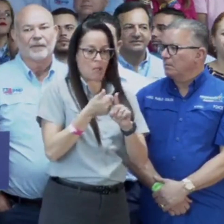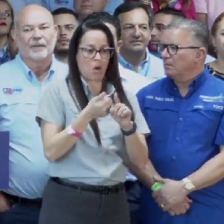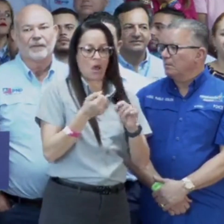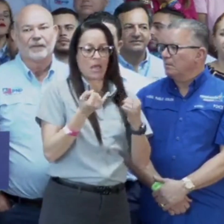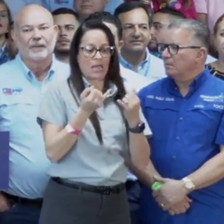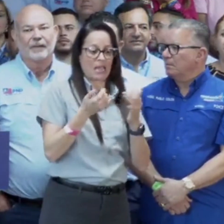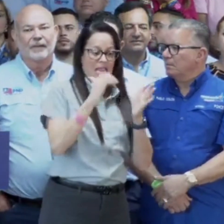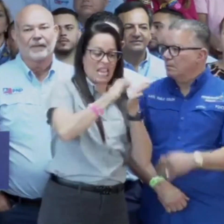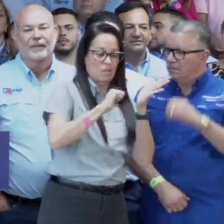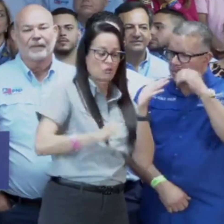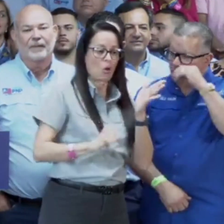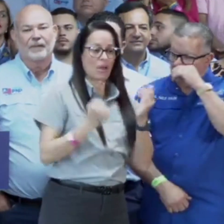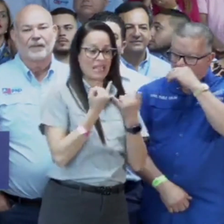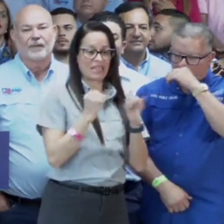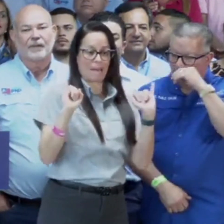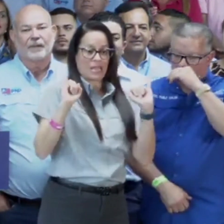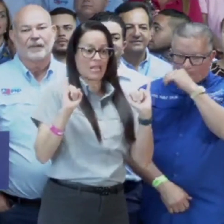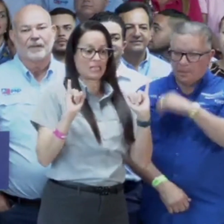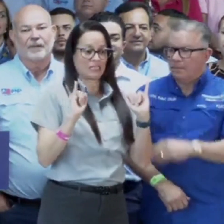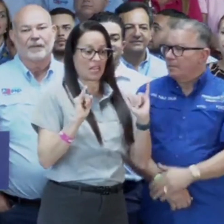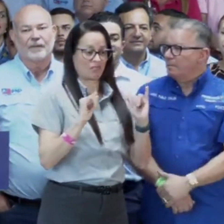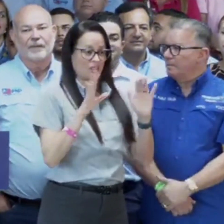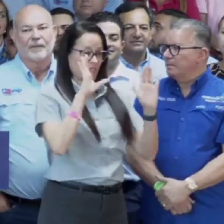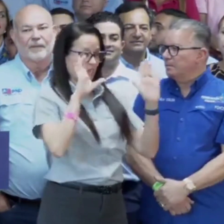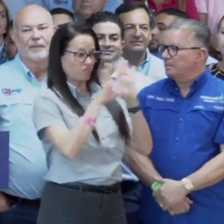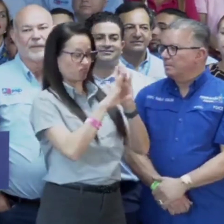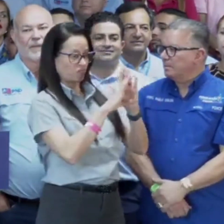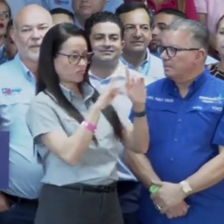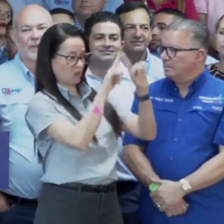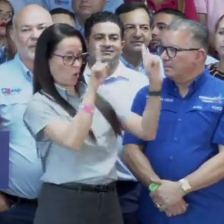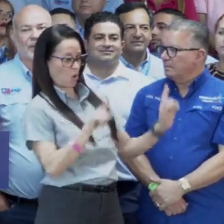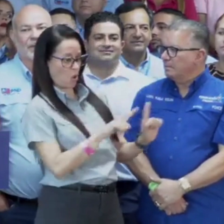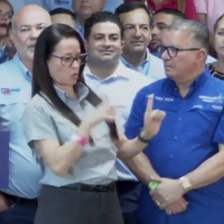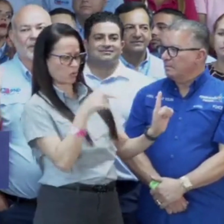del partido independentista de su rótulo es como si con eso la gente se fuera a creer que no es